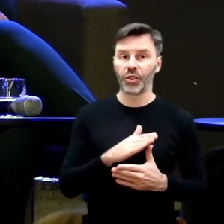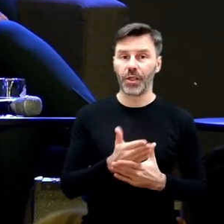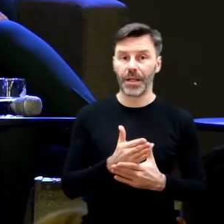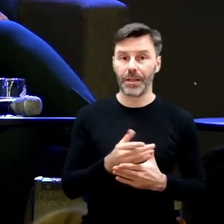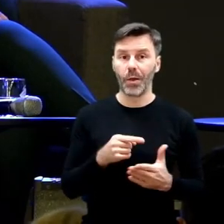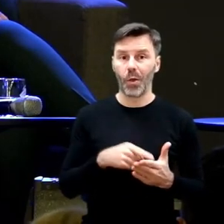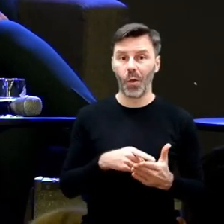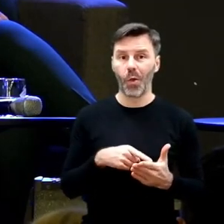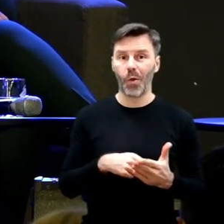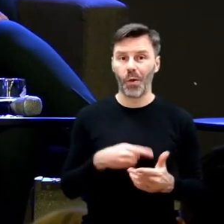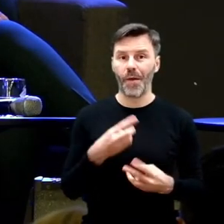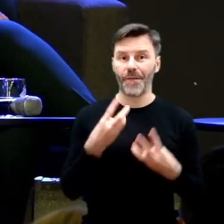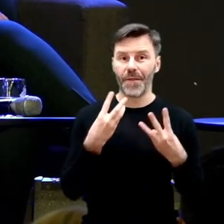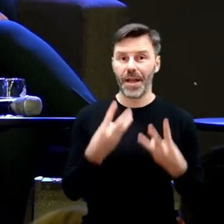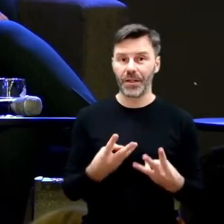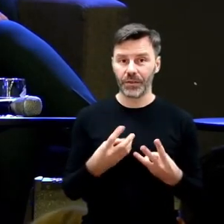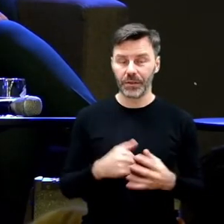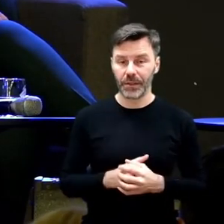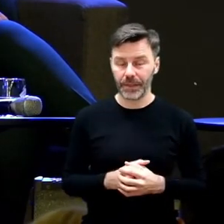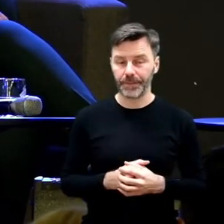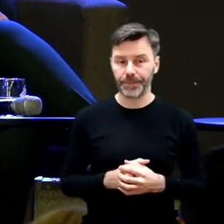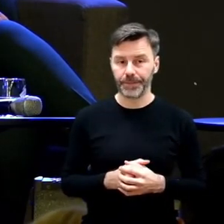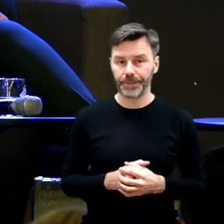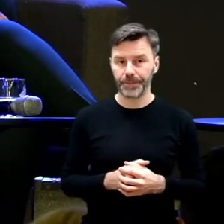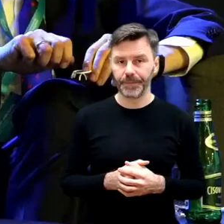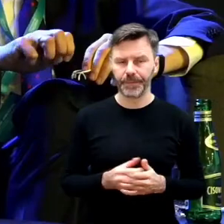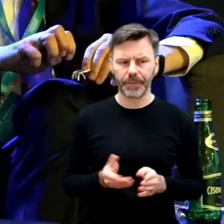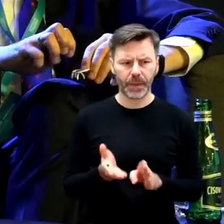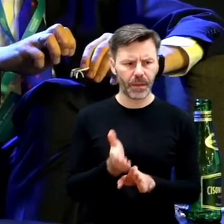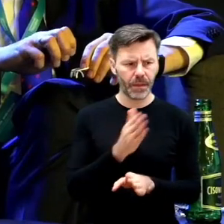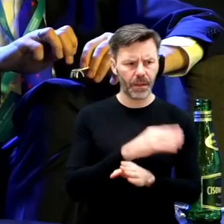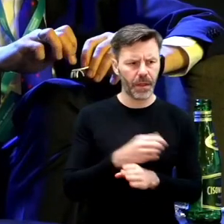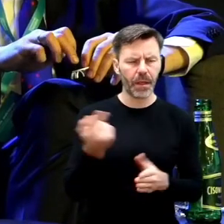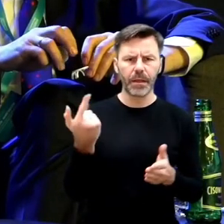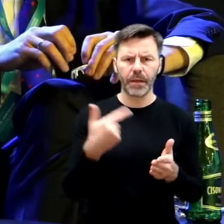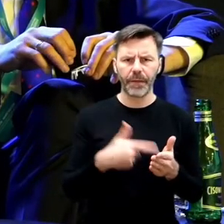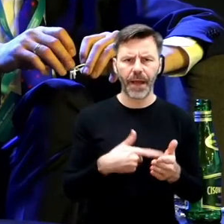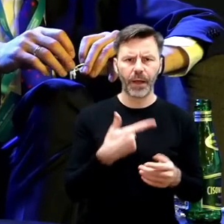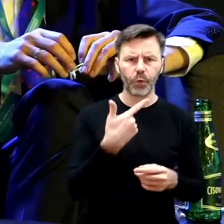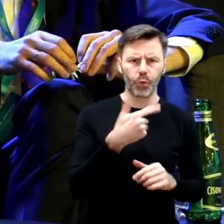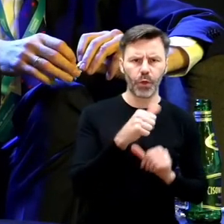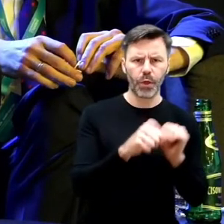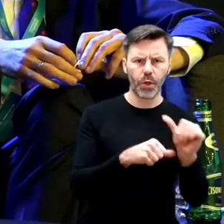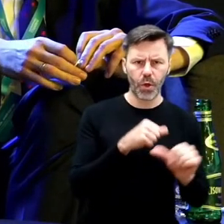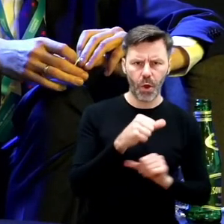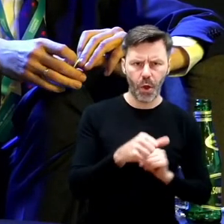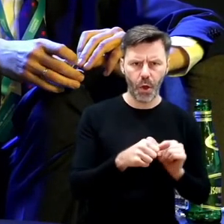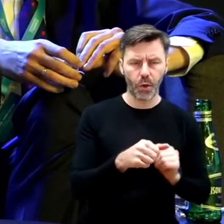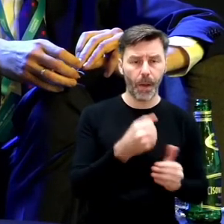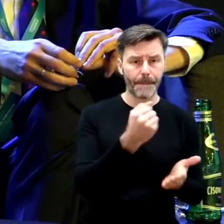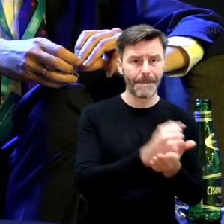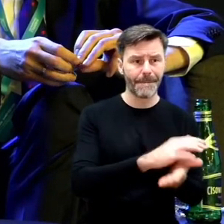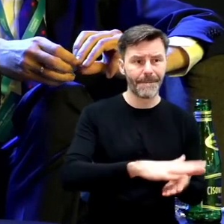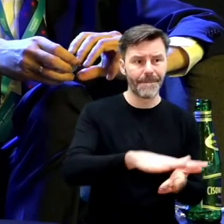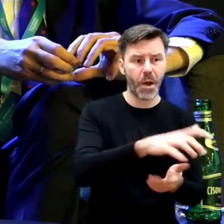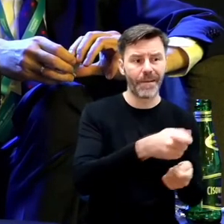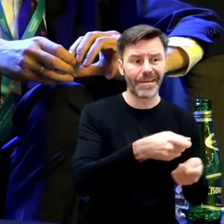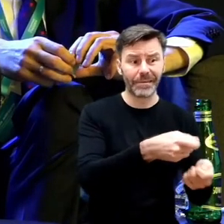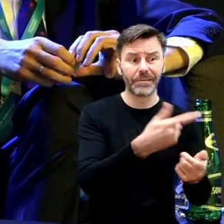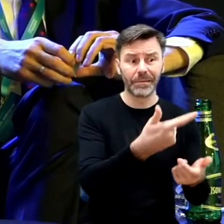bo najpierw udało się powiat w roku 2002 namówić do zbudowania tej szkoły średniej, wtedy liceum profilowane,